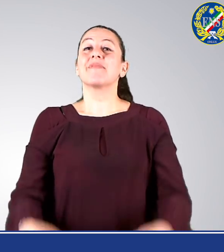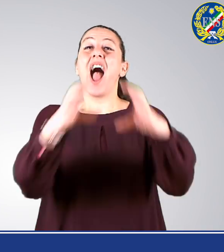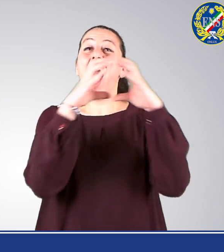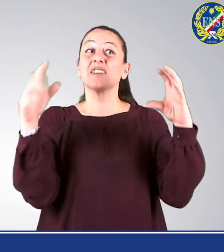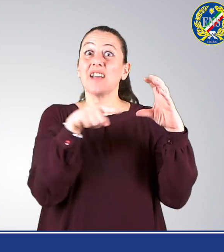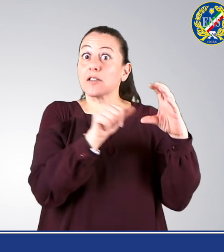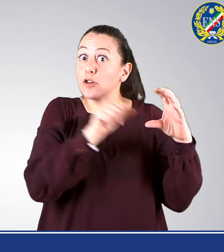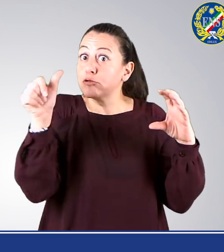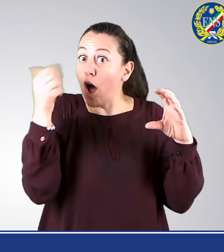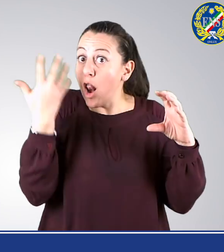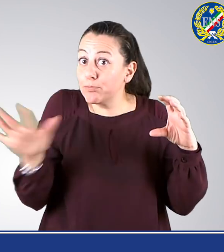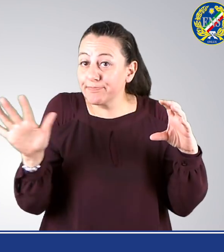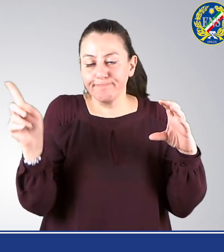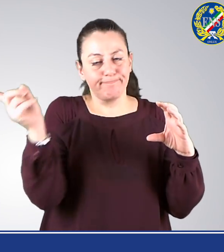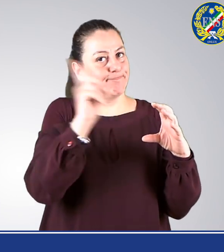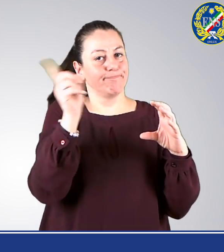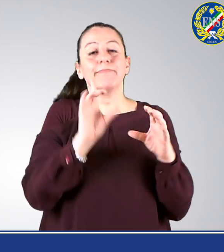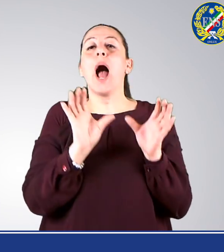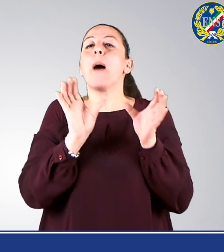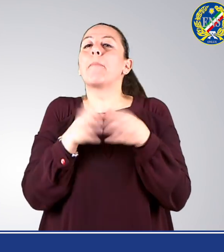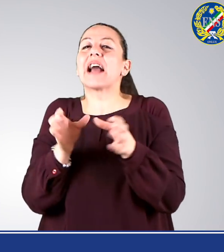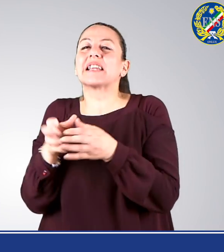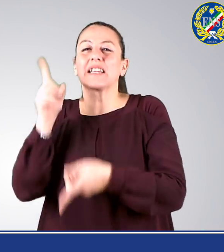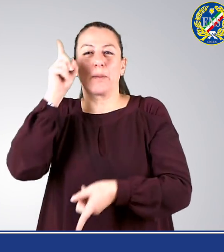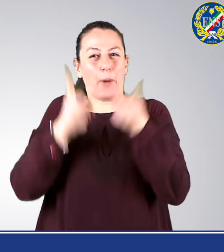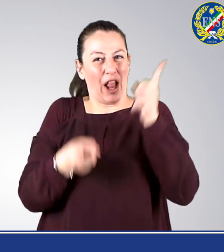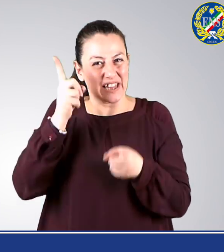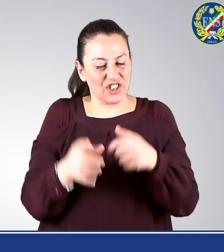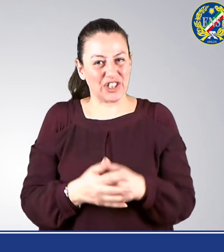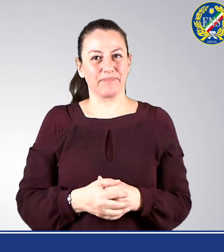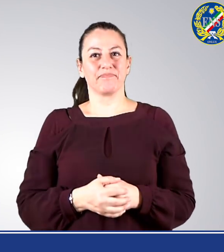La legge vale anche per i partiti politici,